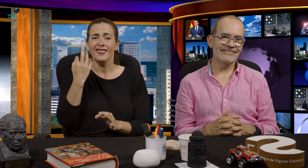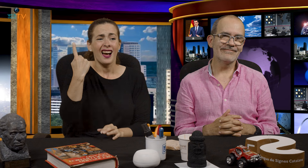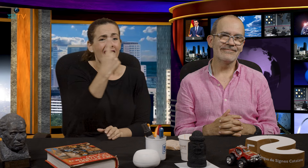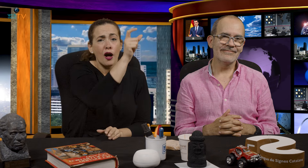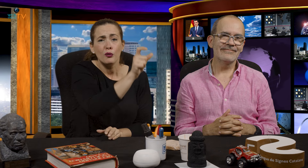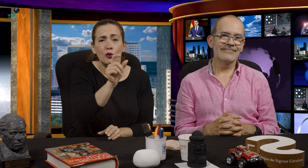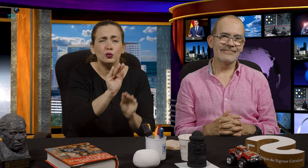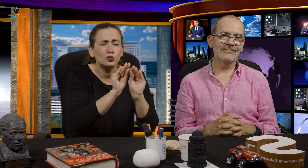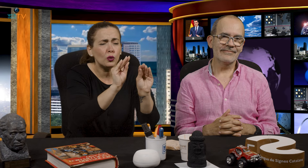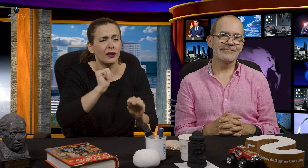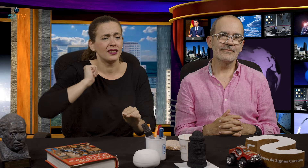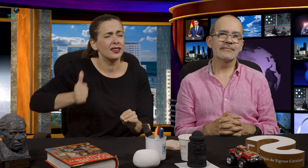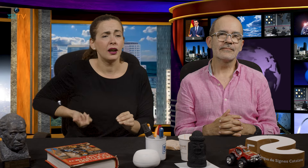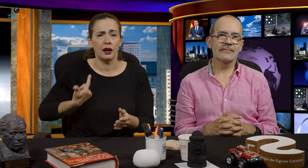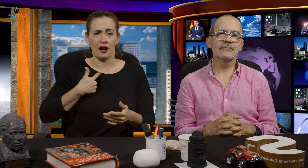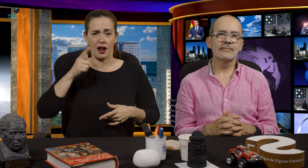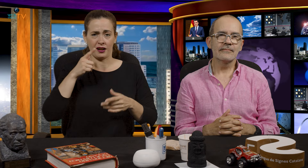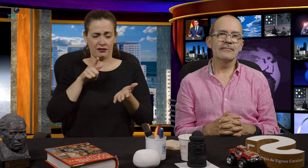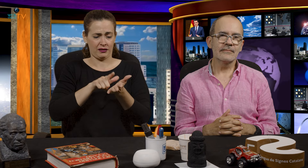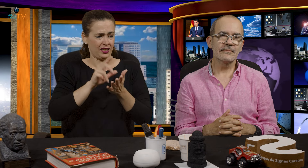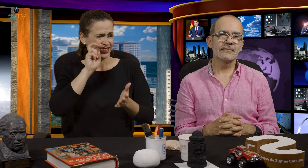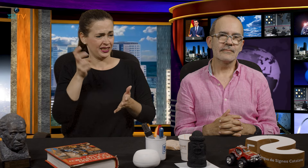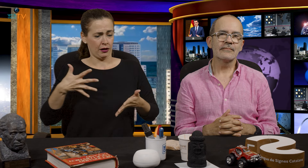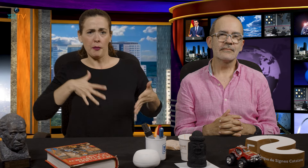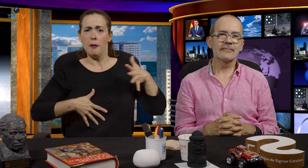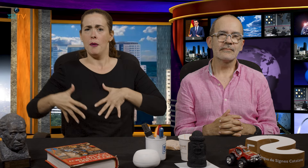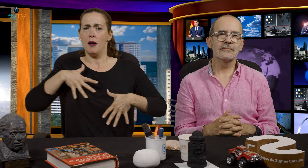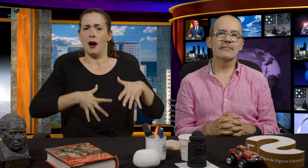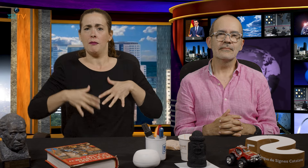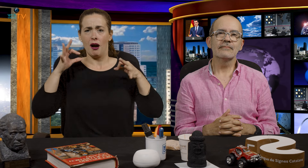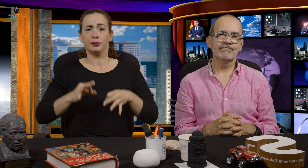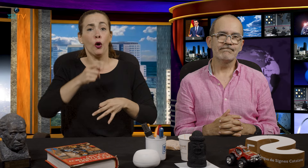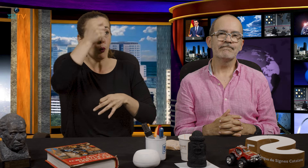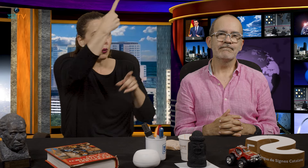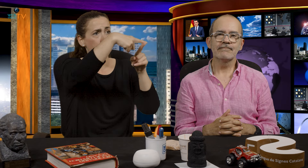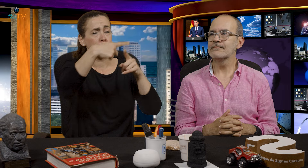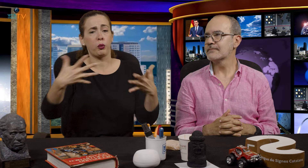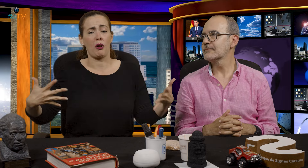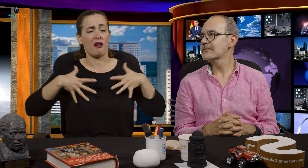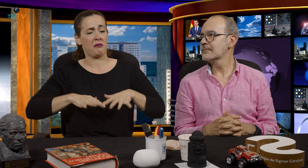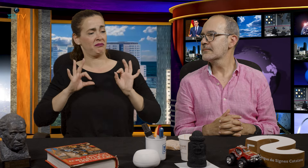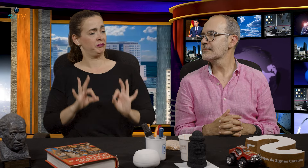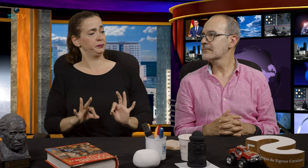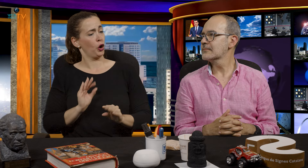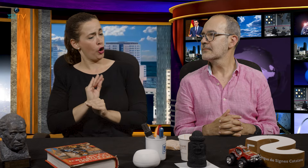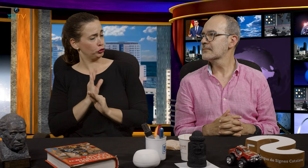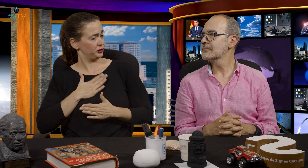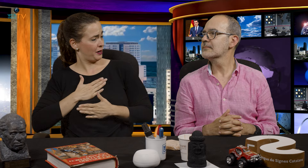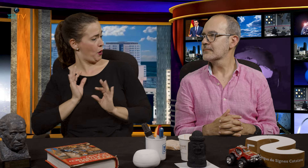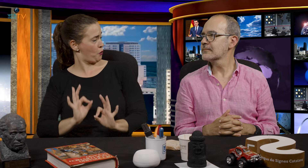Cada una tiene su riqueza y expresiones, así como su cultura, y es importante conservar la propia.